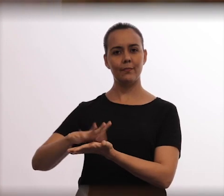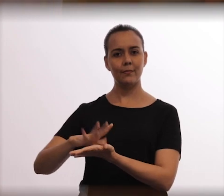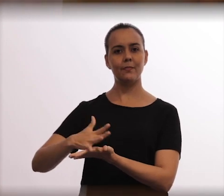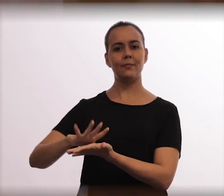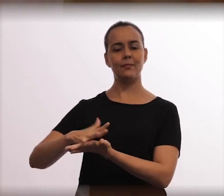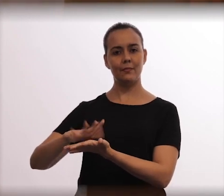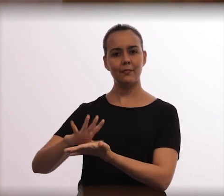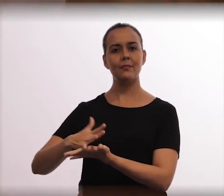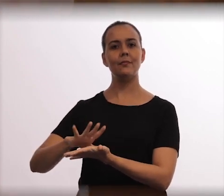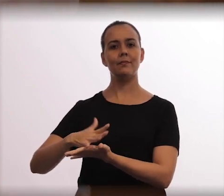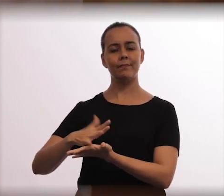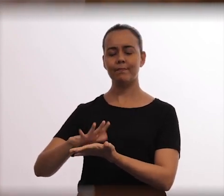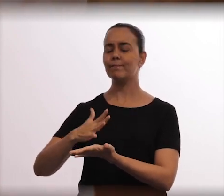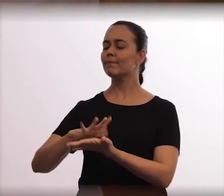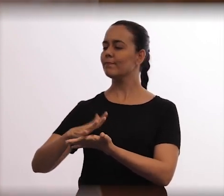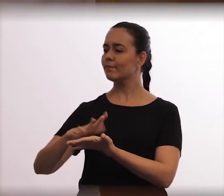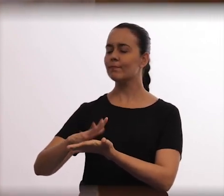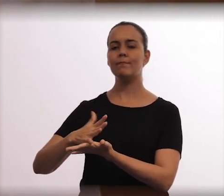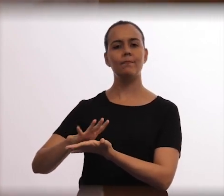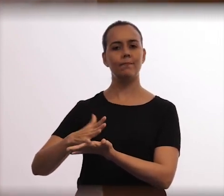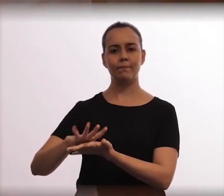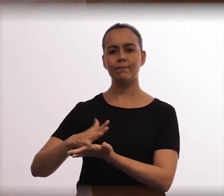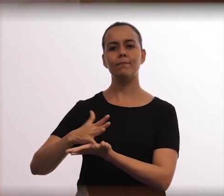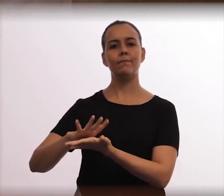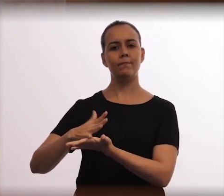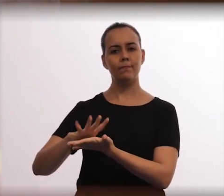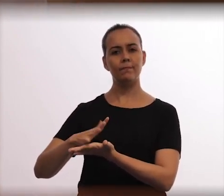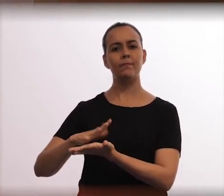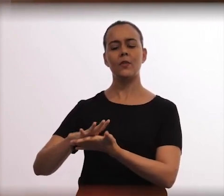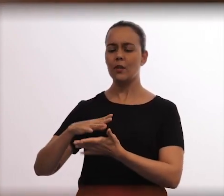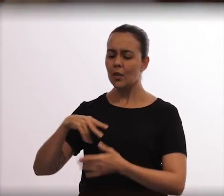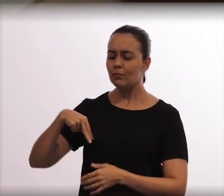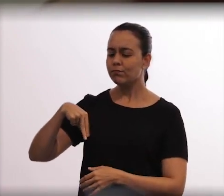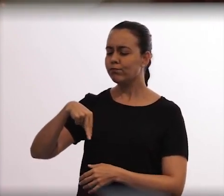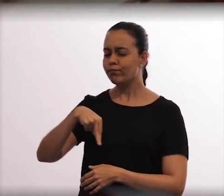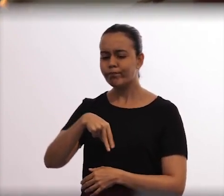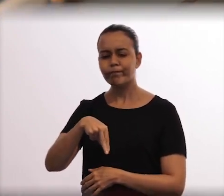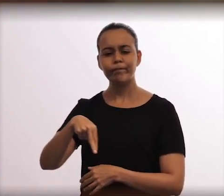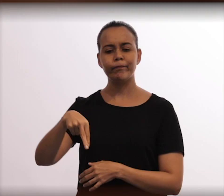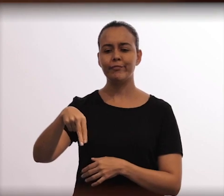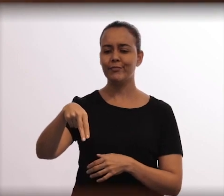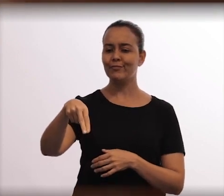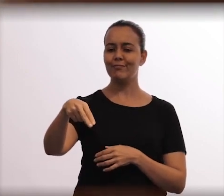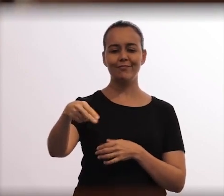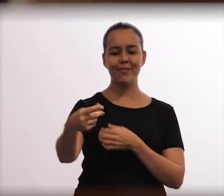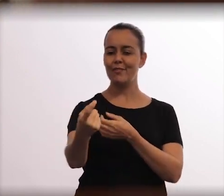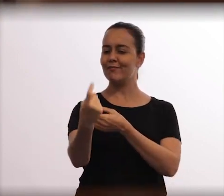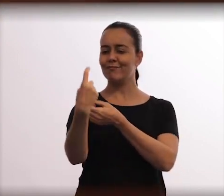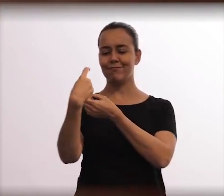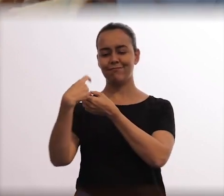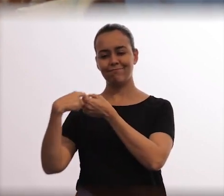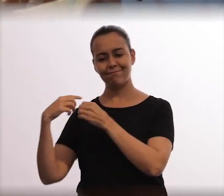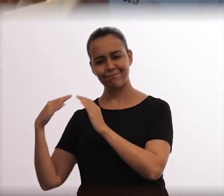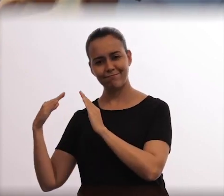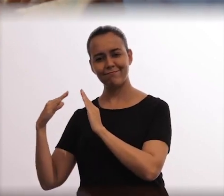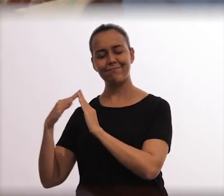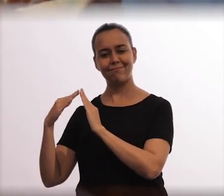Quanto mais eu ia Mais eu tava aqui Mais sentia que